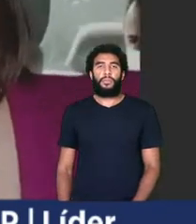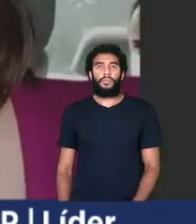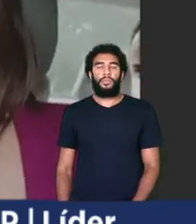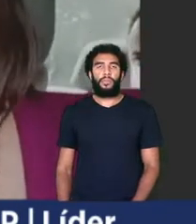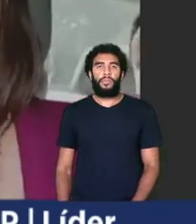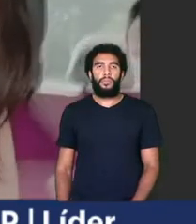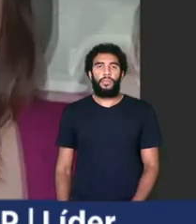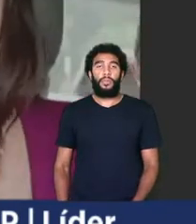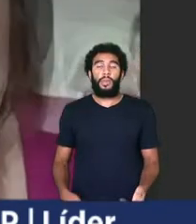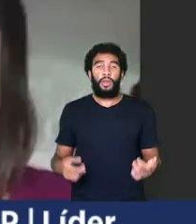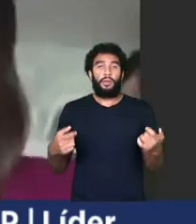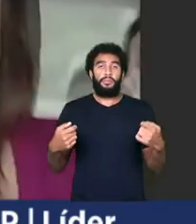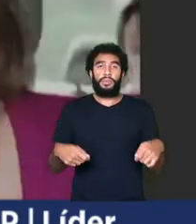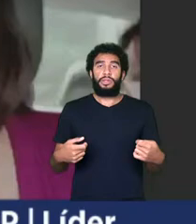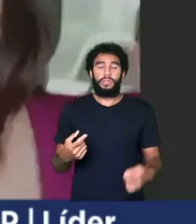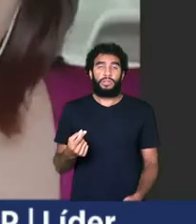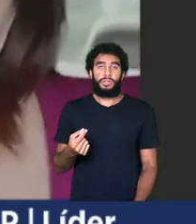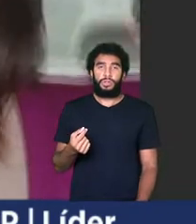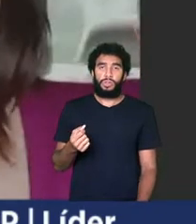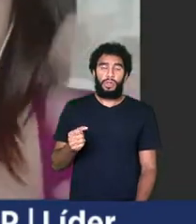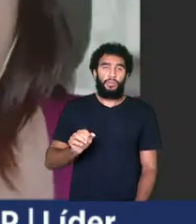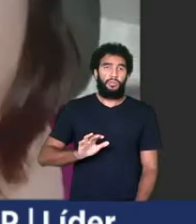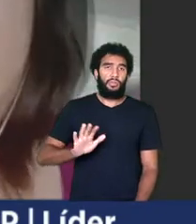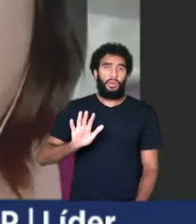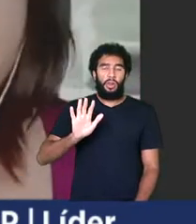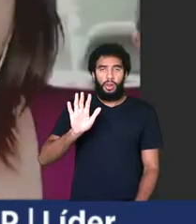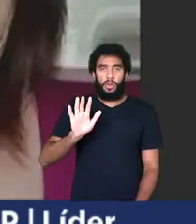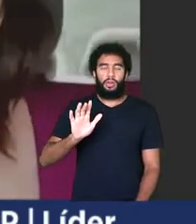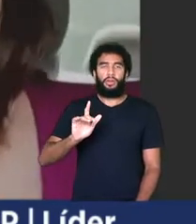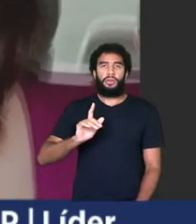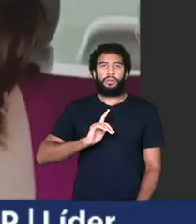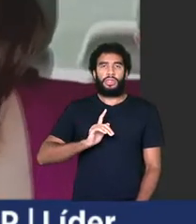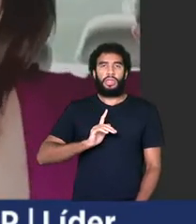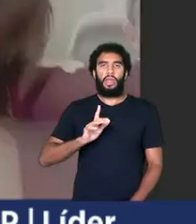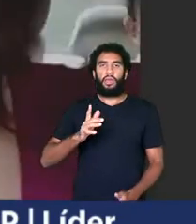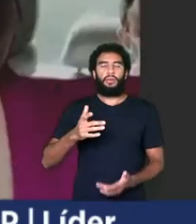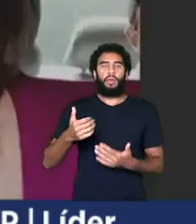IMPOSTO PATRONAL PREVIDENCIÁ RIO. SÃO PESSOAS QUE VÃO GANHAR MUITO DINHEIRO, SÃO MEROS NEGÓCIOS E VÃO TER